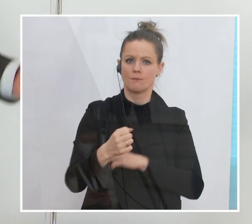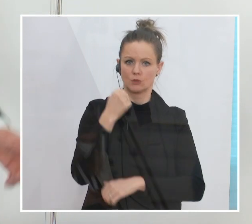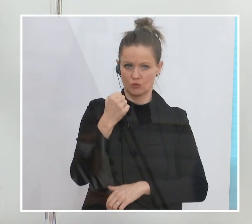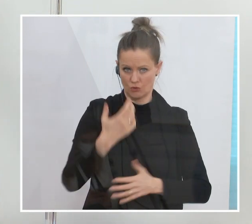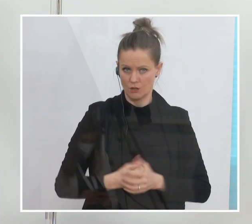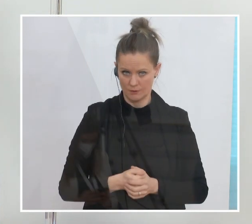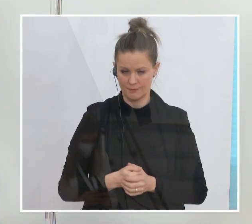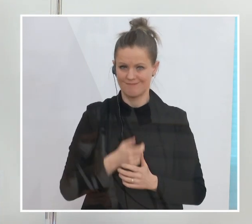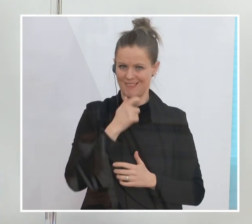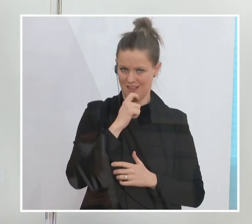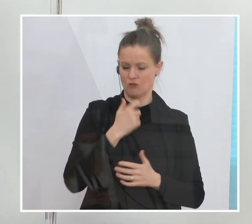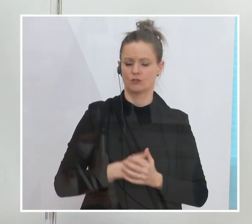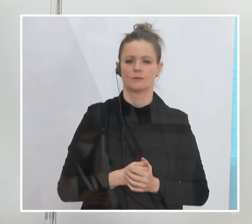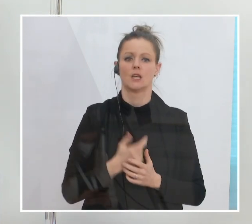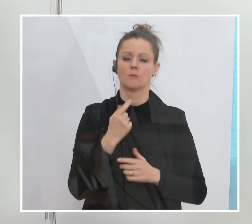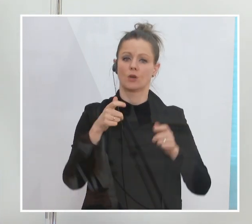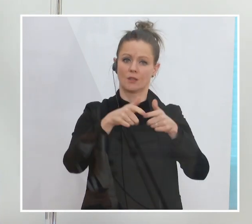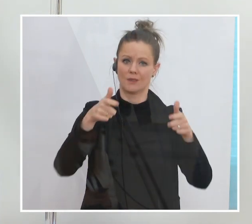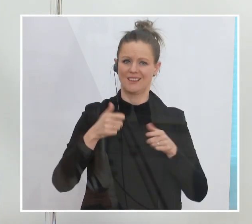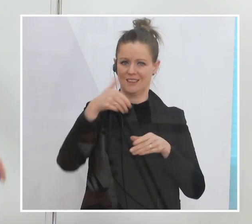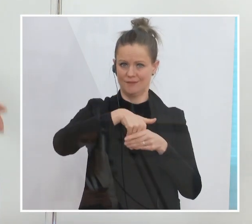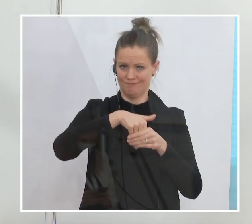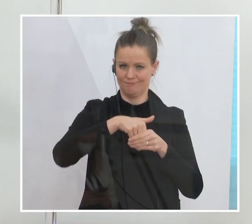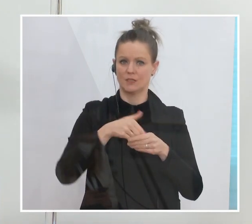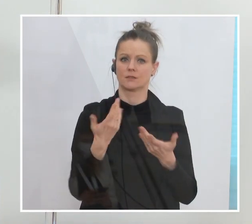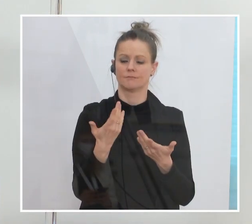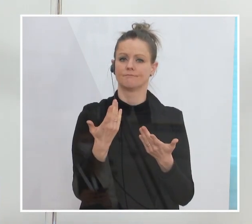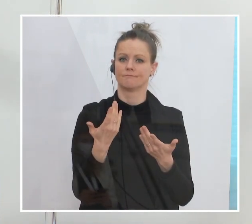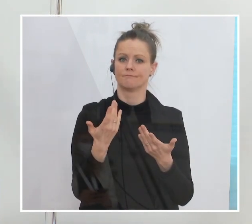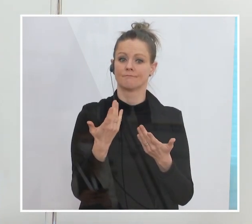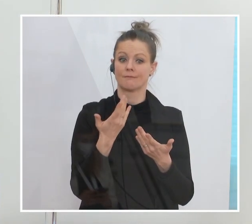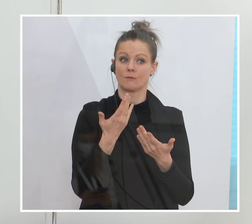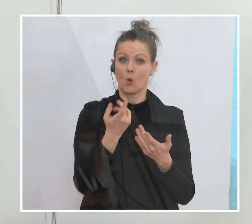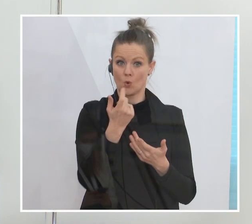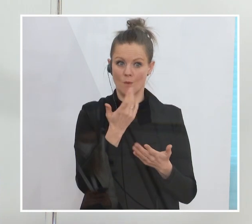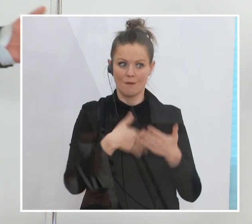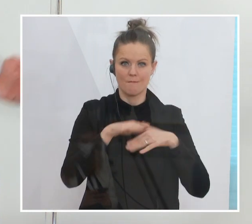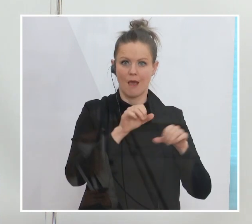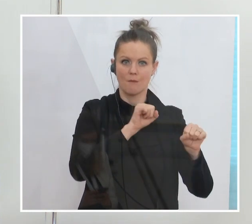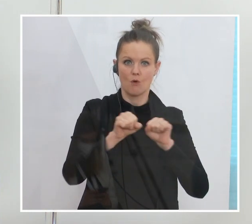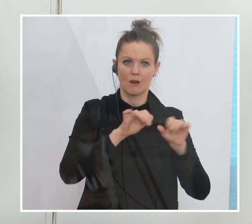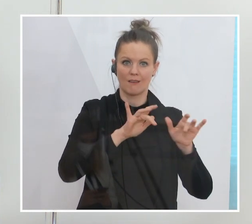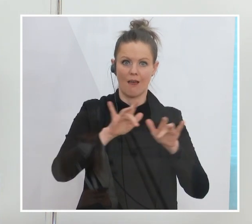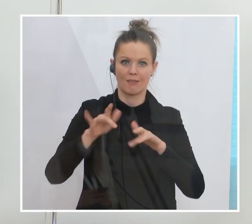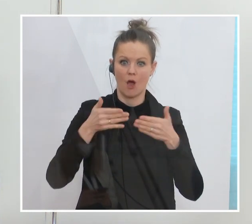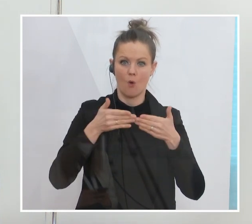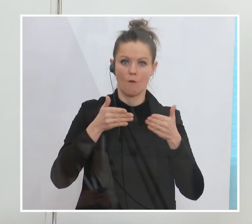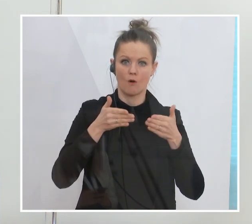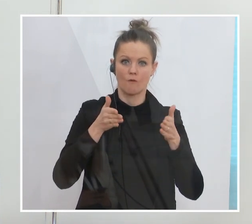Paket bedeutet, dass wir in dem Moment, wo wieder mehr möglich wird an Öffnungsschritten, anständig